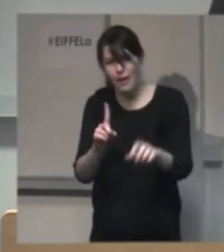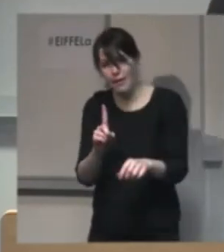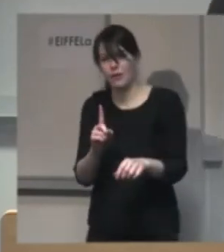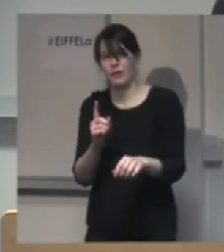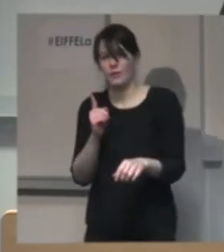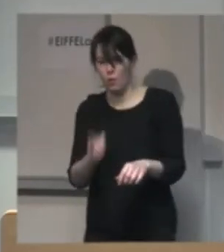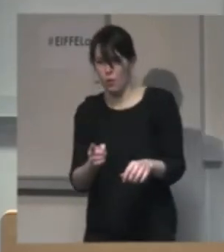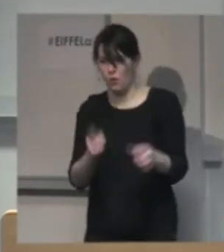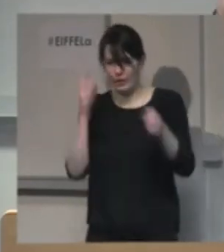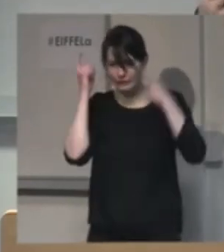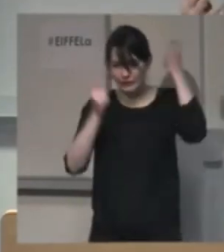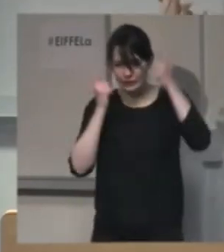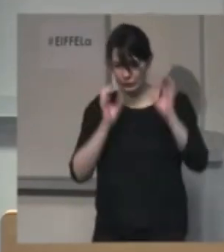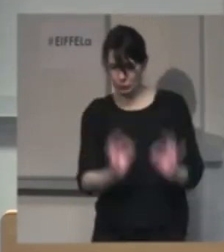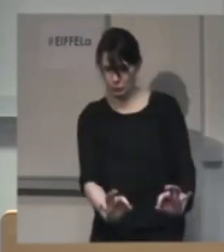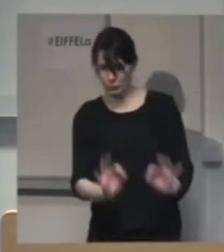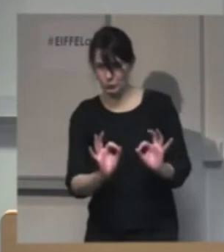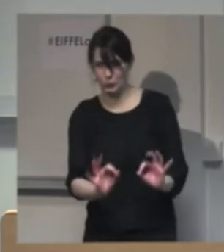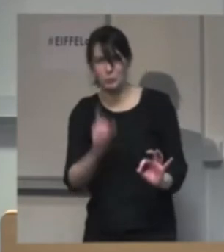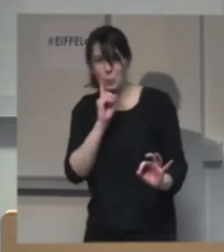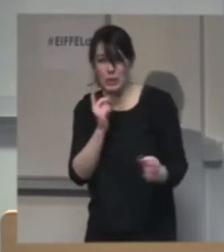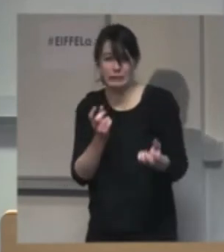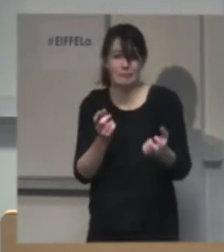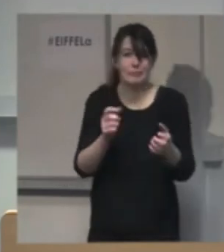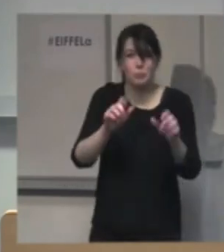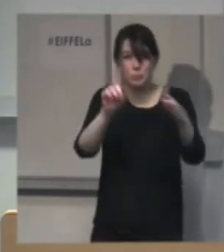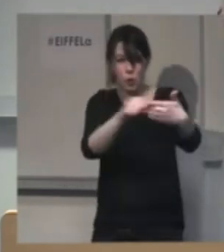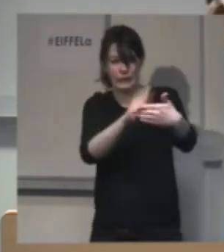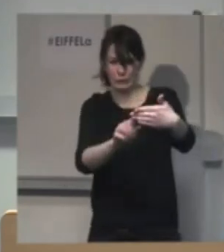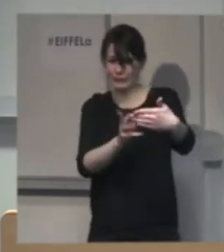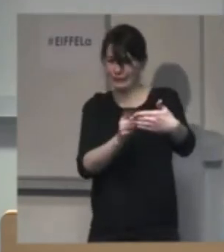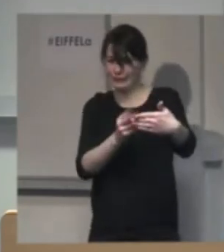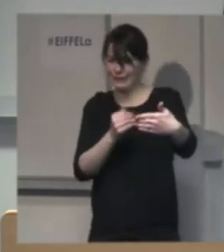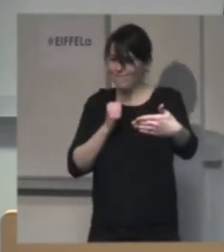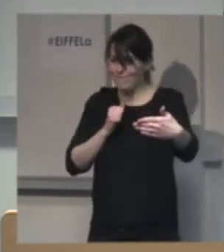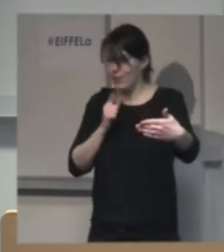il faut le faire en bonne intelligence. Donc, certaines corrections peuvent prendre du temps. Par exemple